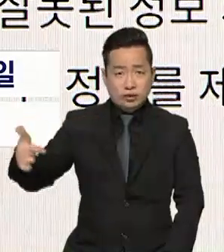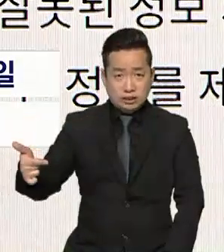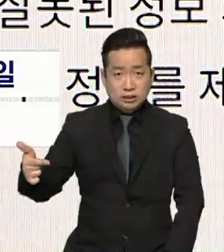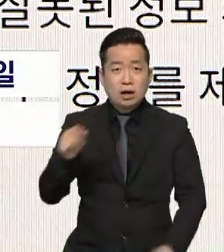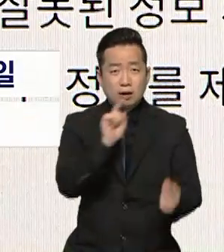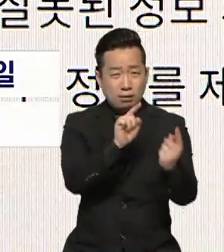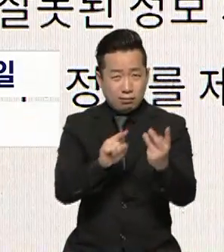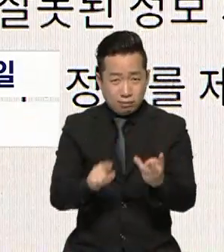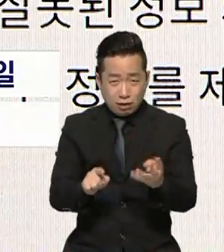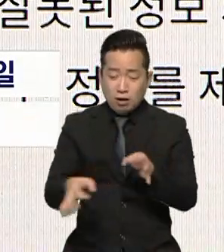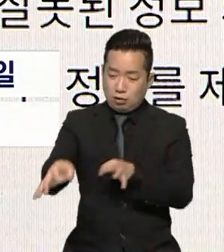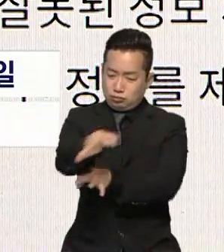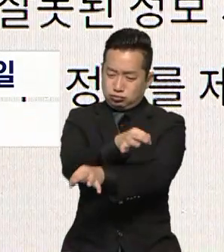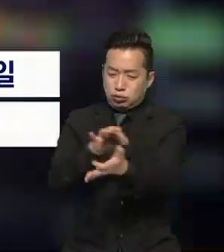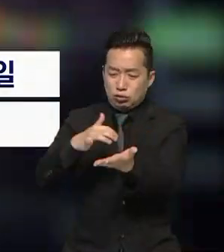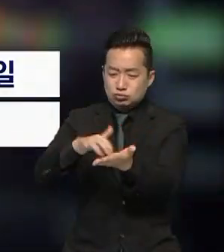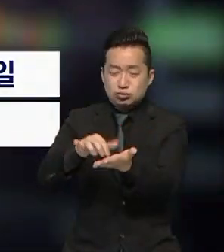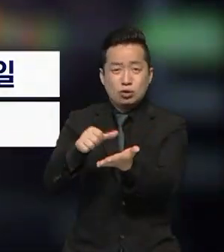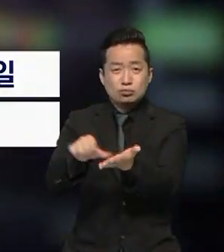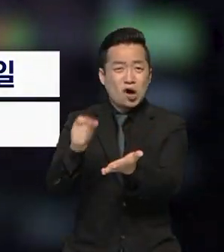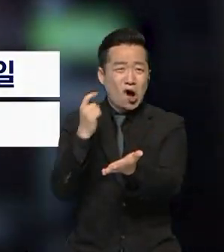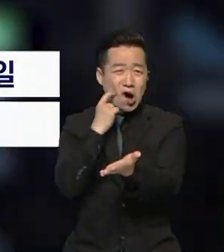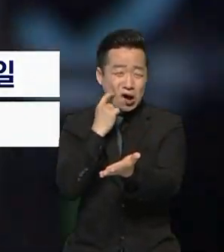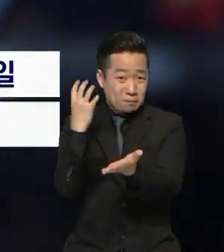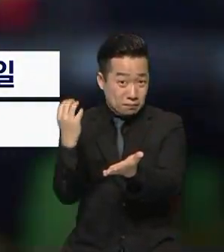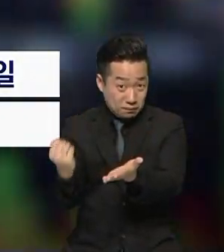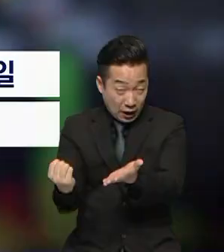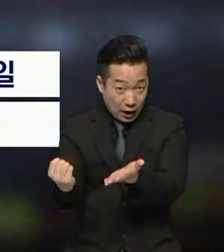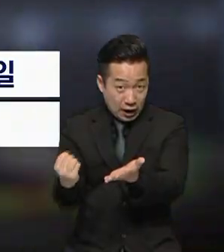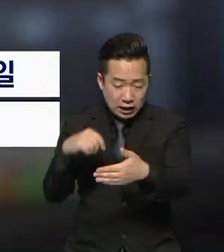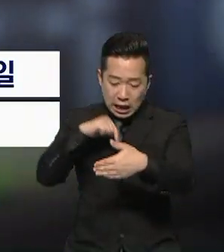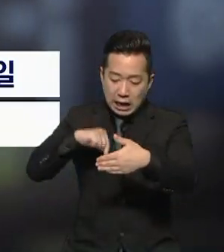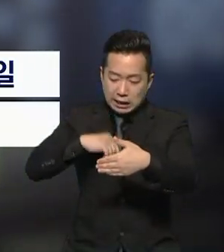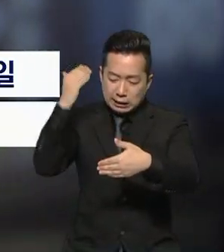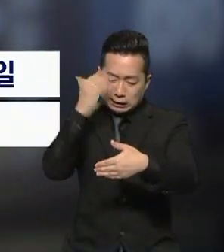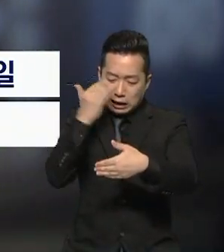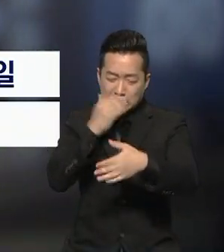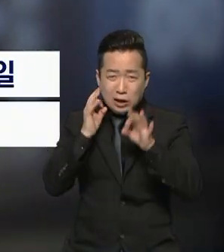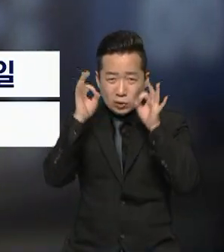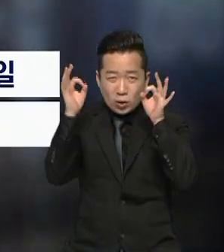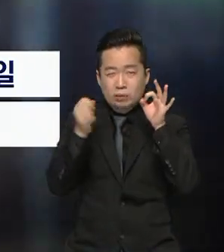논란이 계속되는 가운데 거래소의 자정 노력만으로는 한계가 있다는 지적입니다. SBS 김정우입니다.